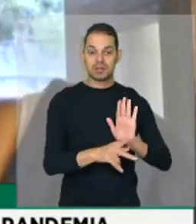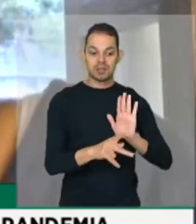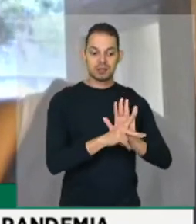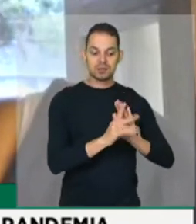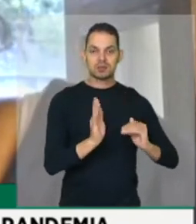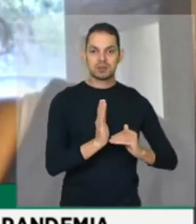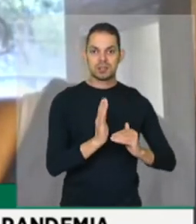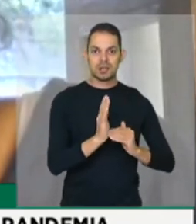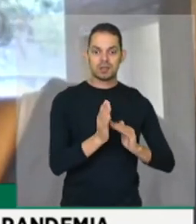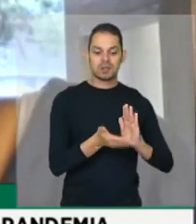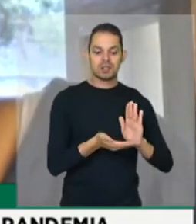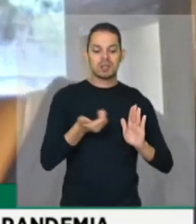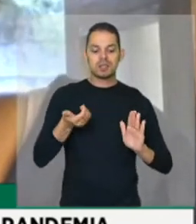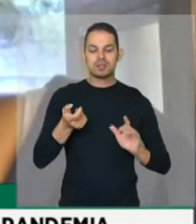SENHOR PRESIDENTE, RETIROU... ESSE... ESSE ARTIGO. NOSSO